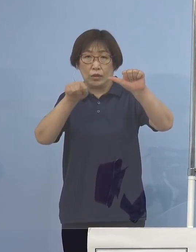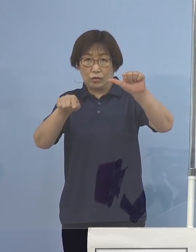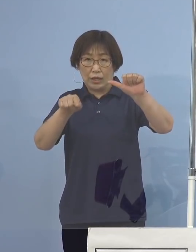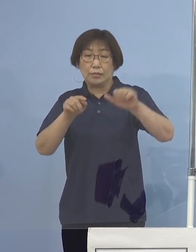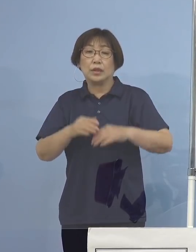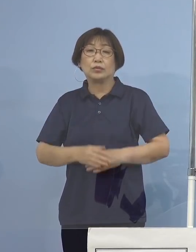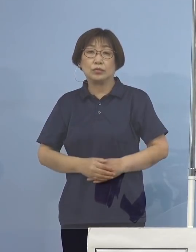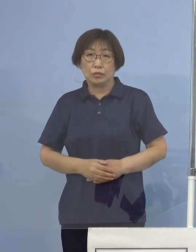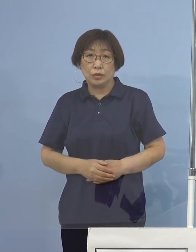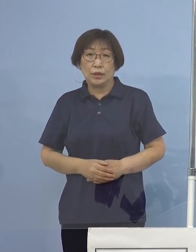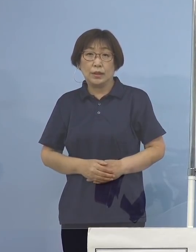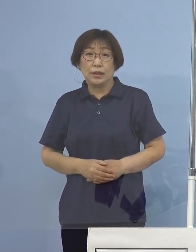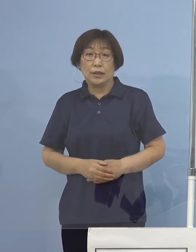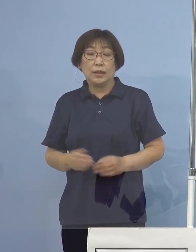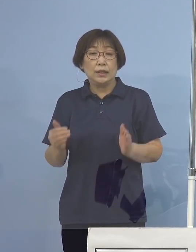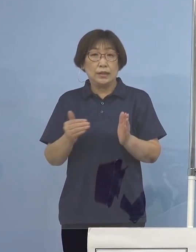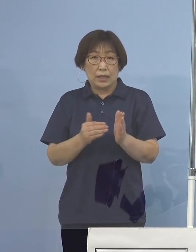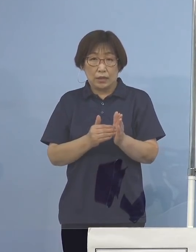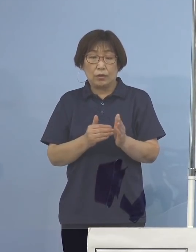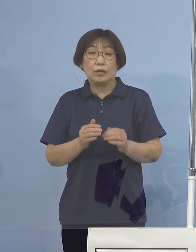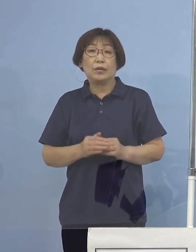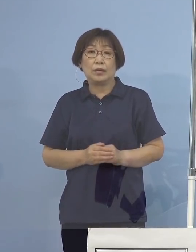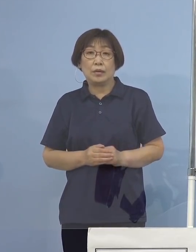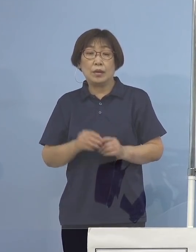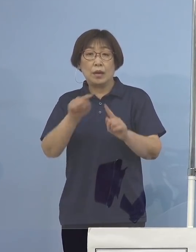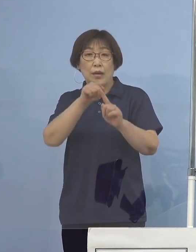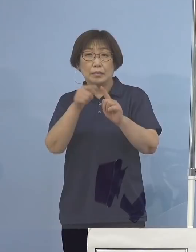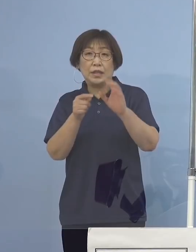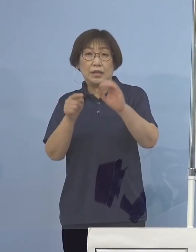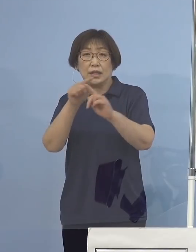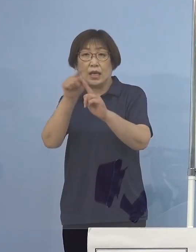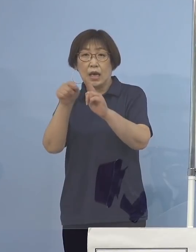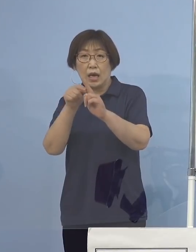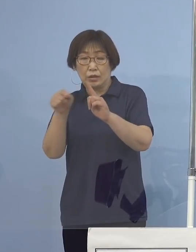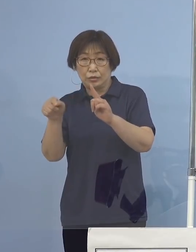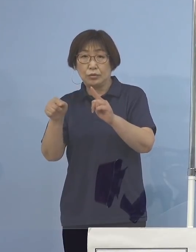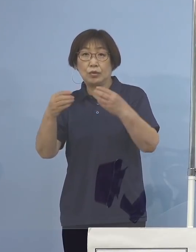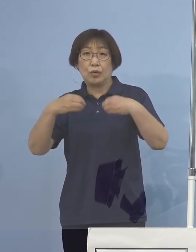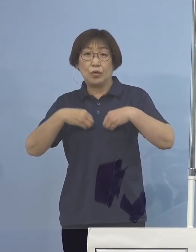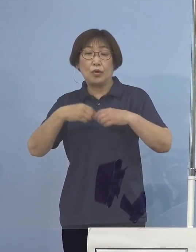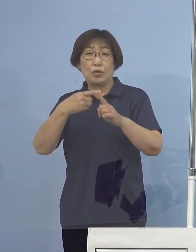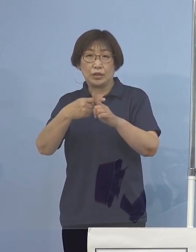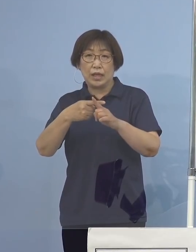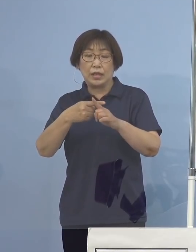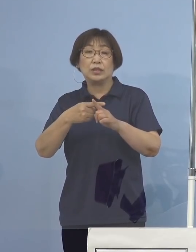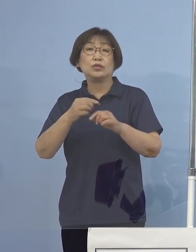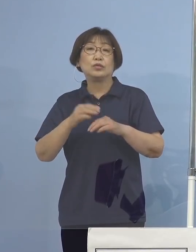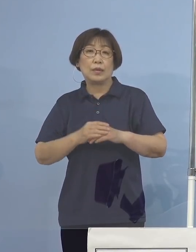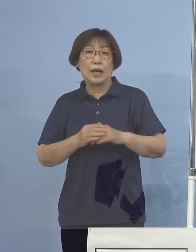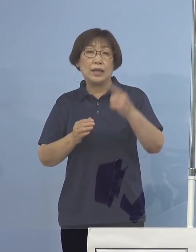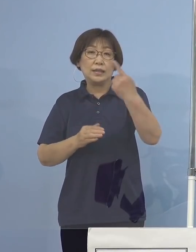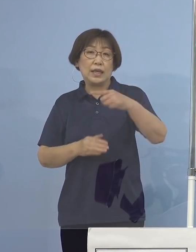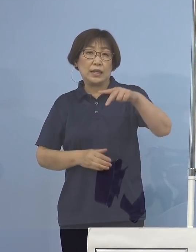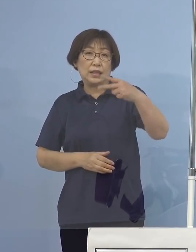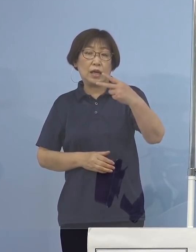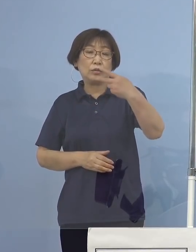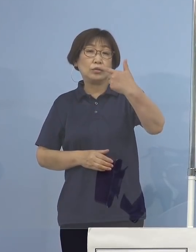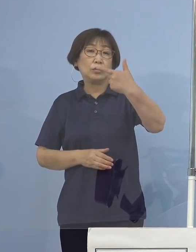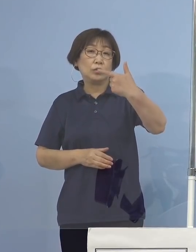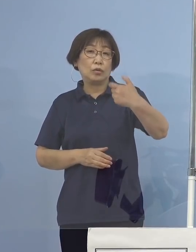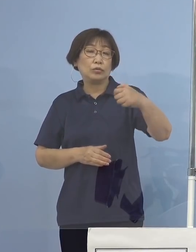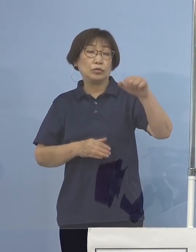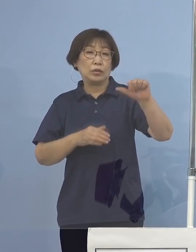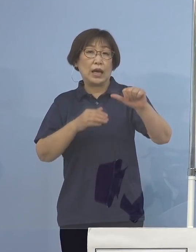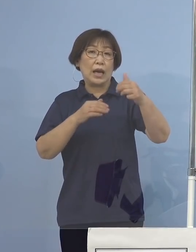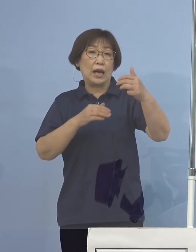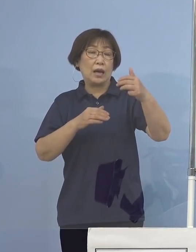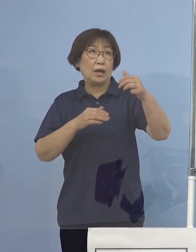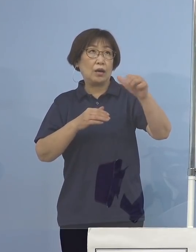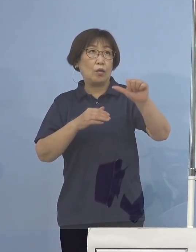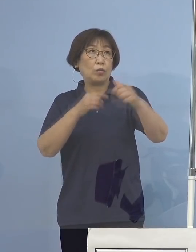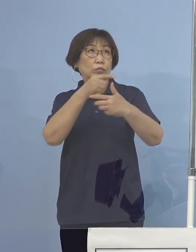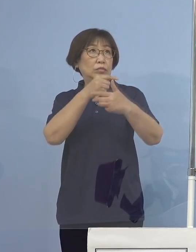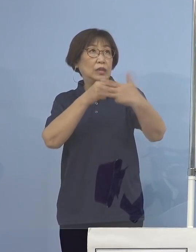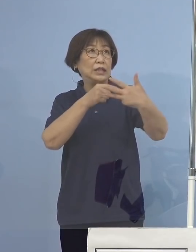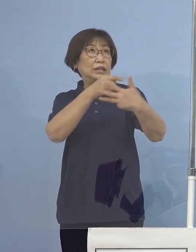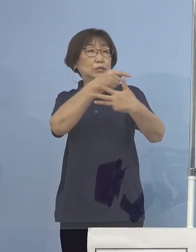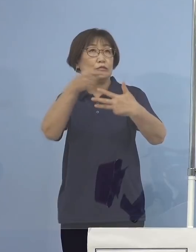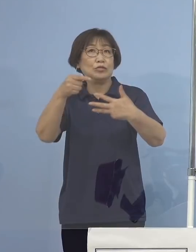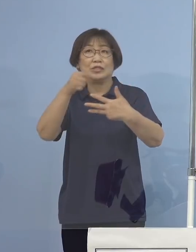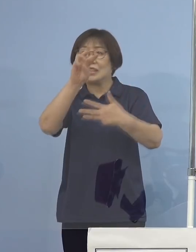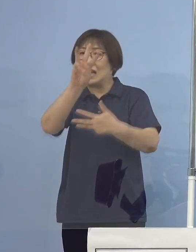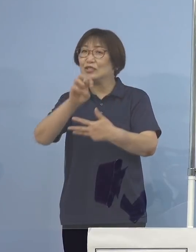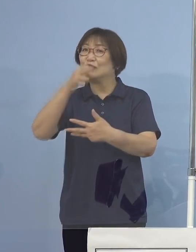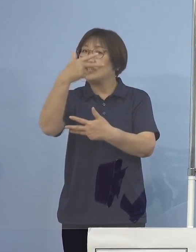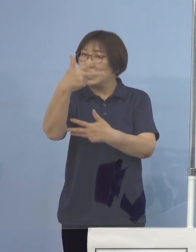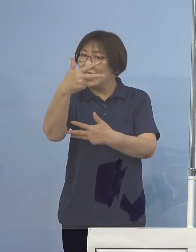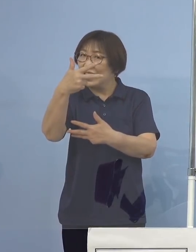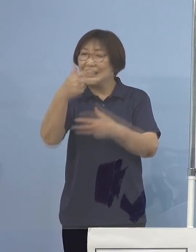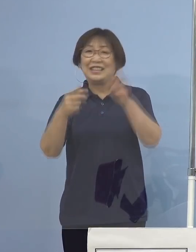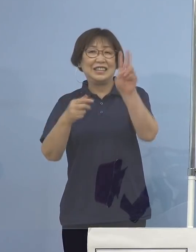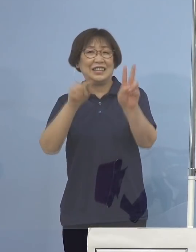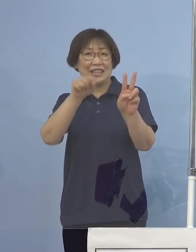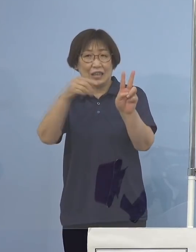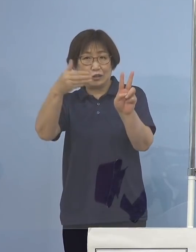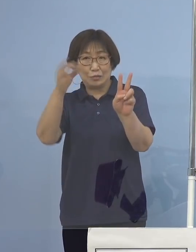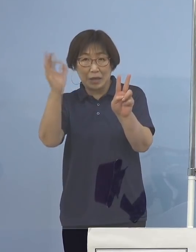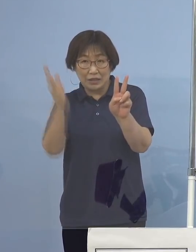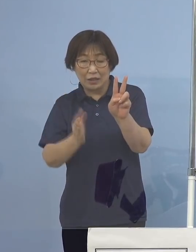そして最後5番目、PCR陽性率1,268分の37 2.9パーセントとなります